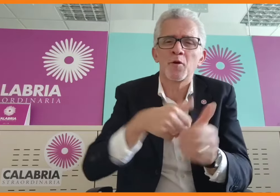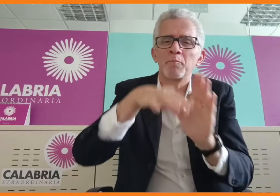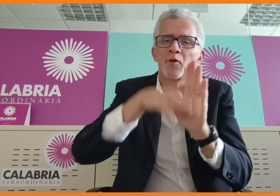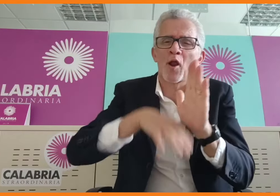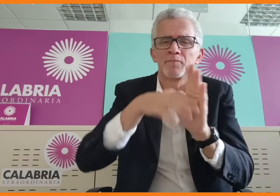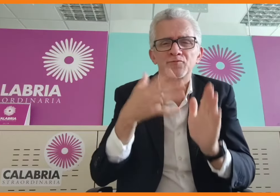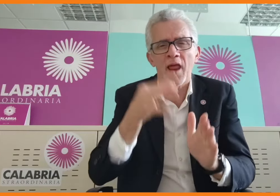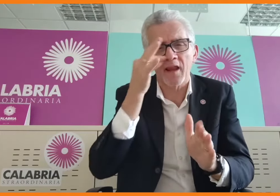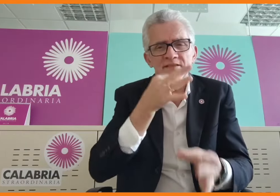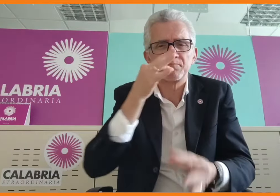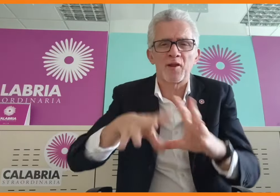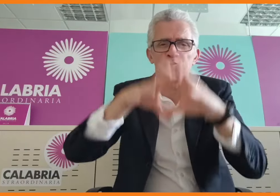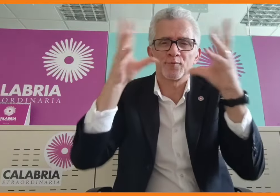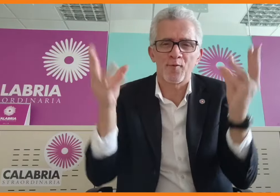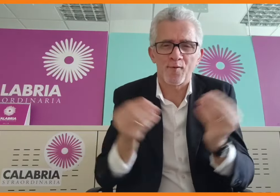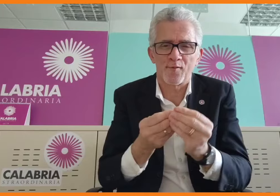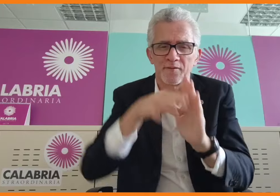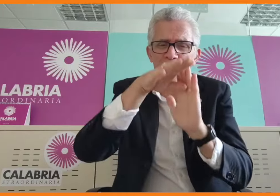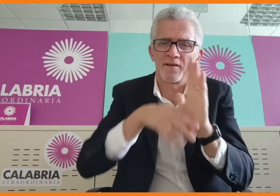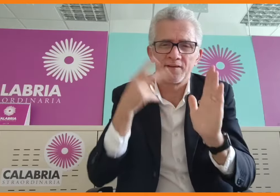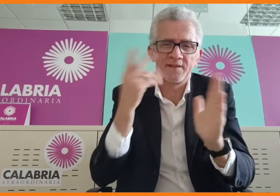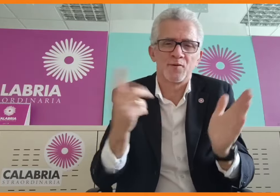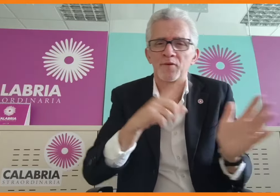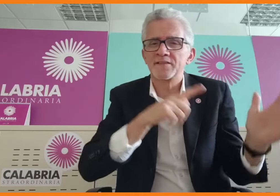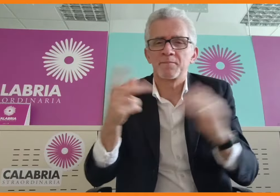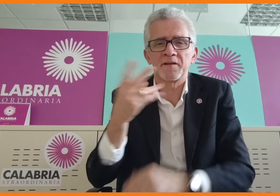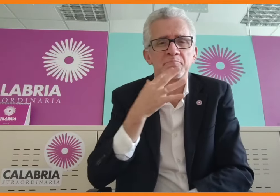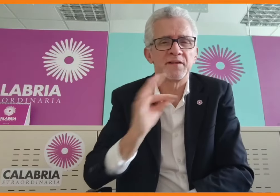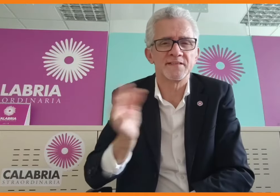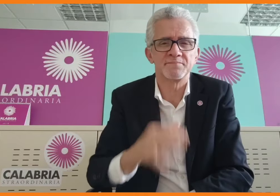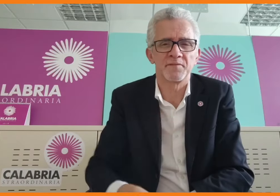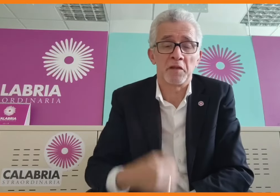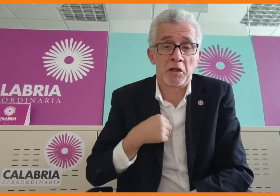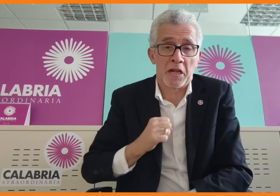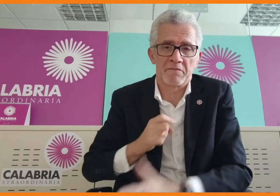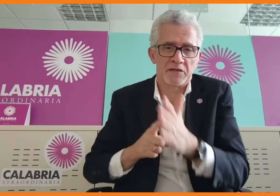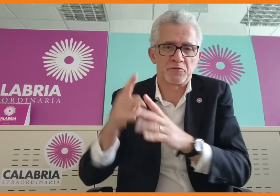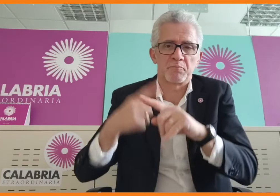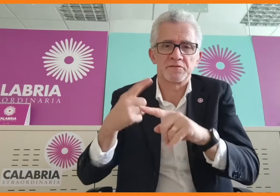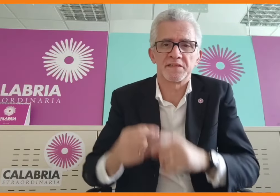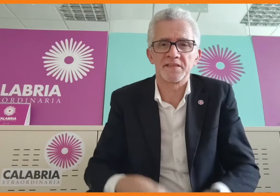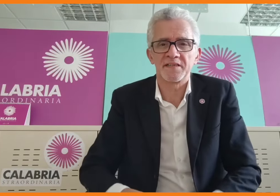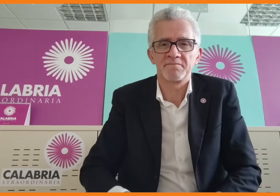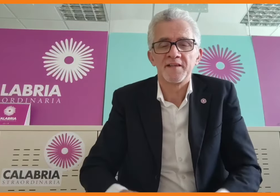Mi raccomando seguite il programma, la Consigliera Di Gioia vi darà tutti i dettagli, sarà una settimana bellissima, sono certo che gli esiti saranno positivi.